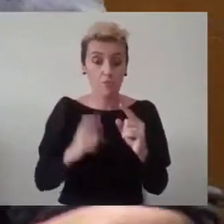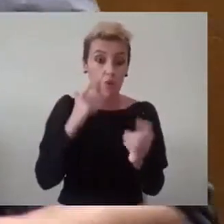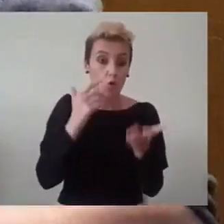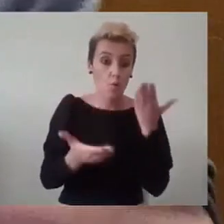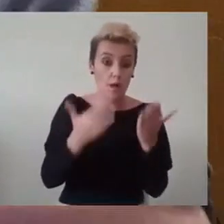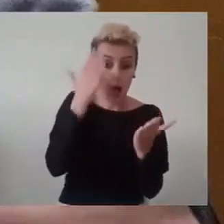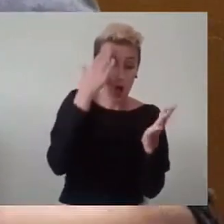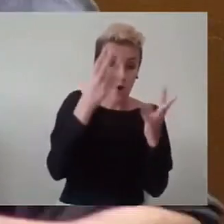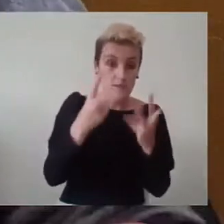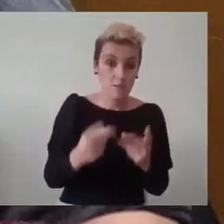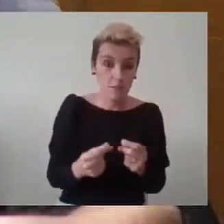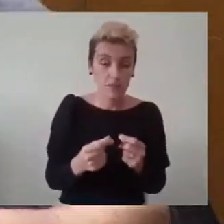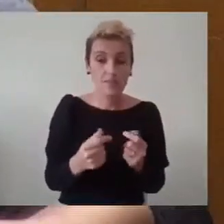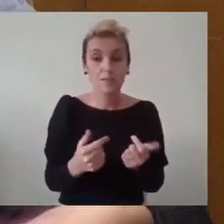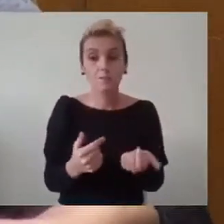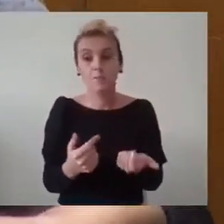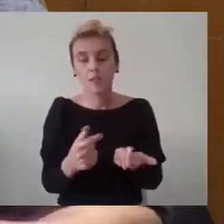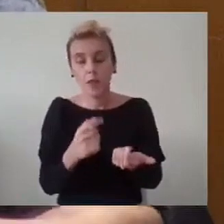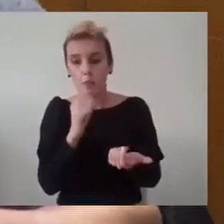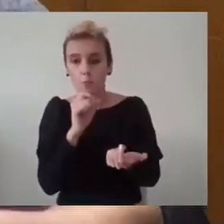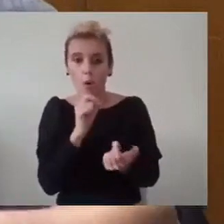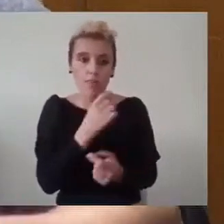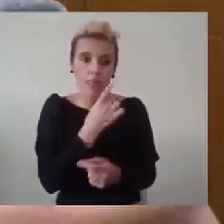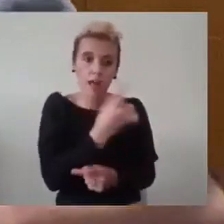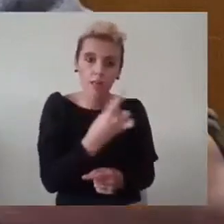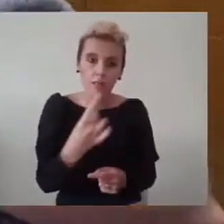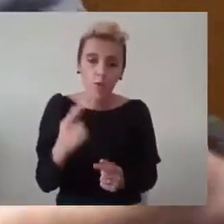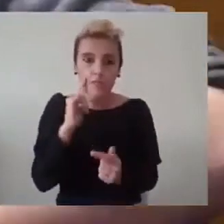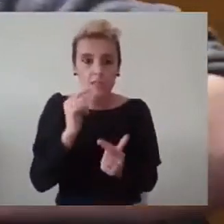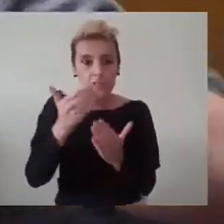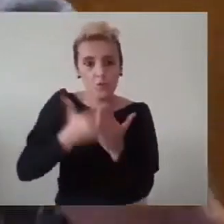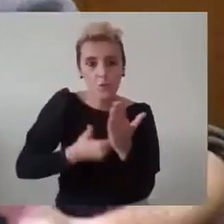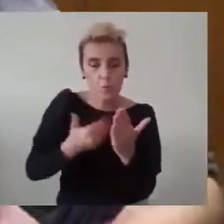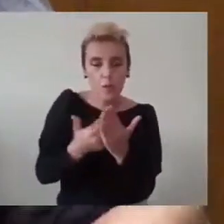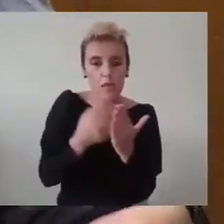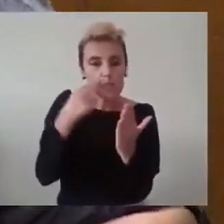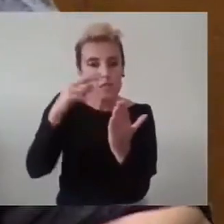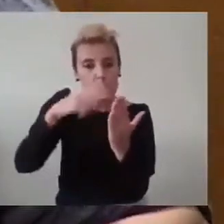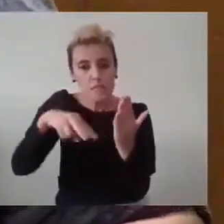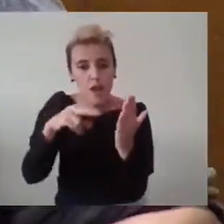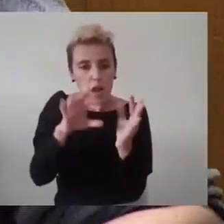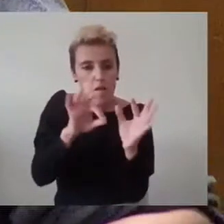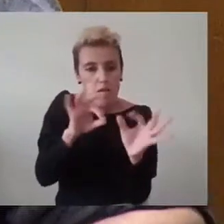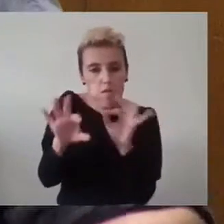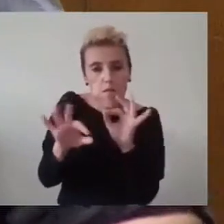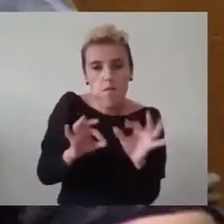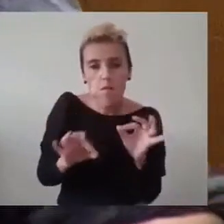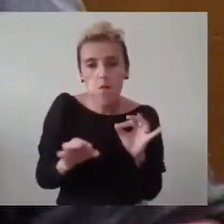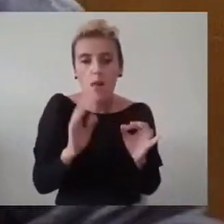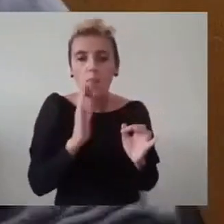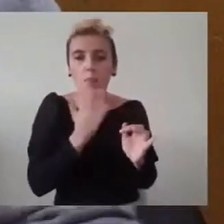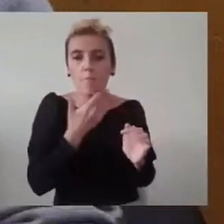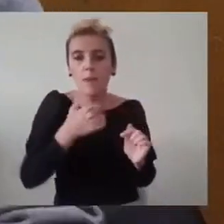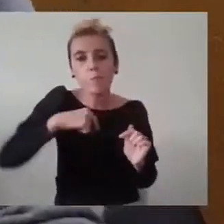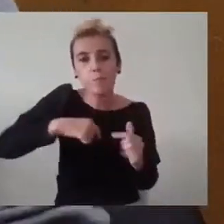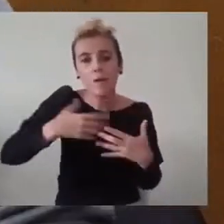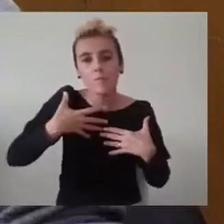tentar torcer este documento de acordo com aquilo que é a leitura e a vontade que nós tínhamos em relação àquilo que